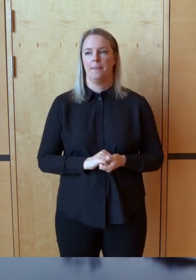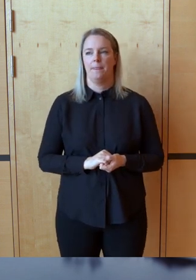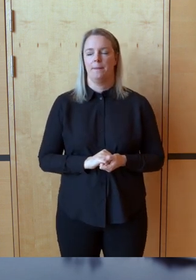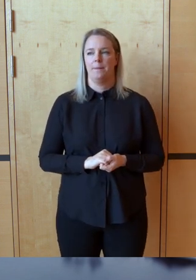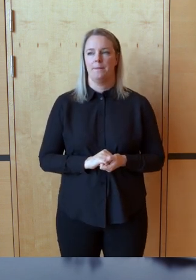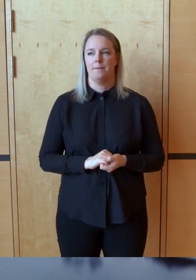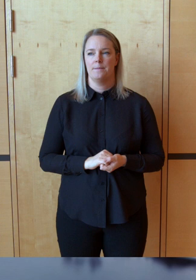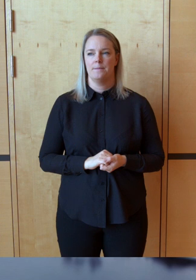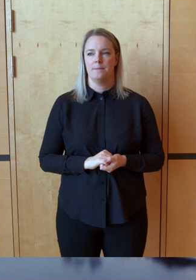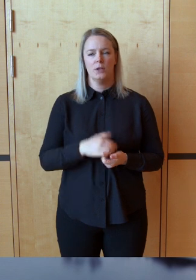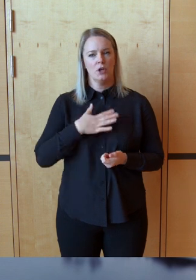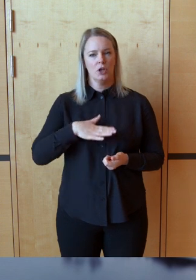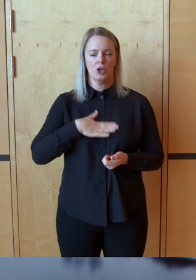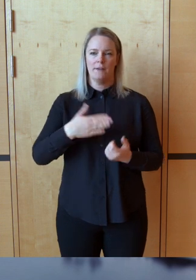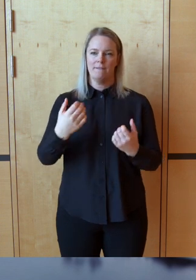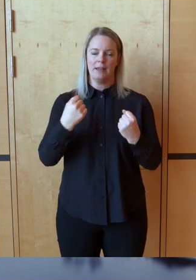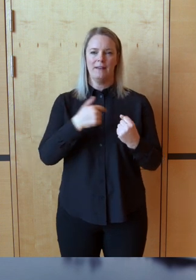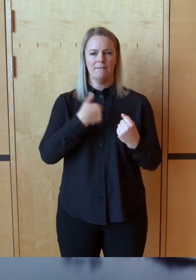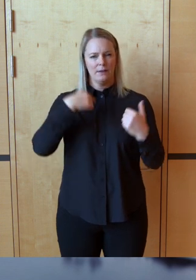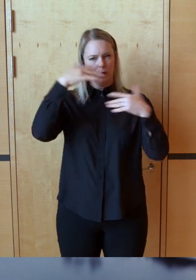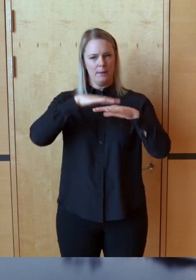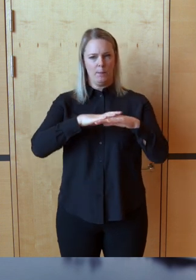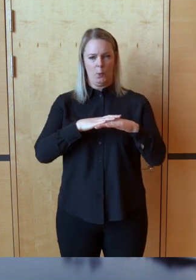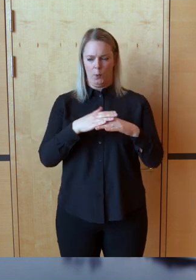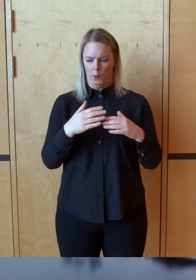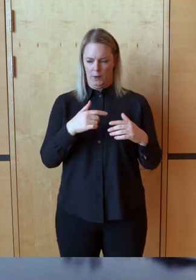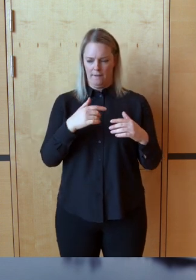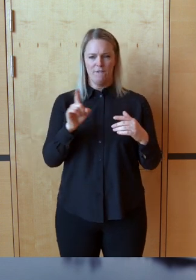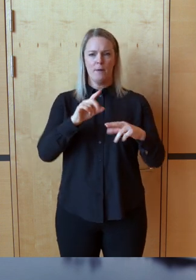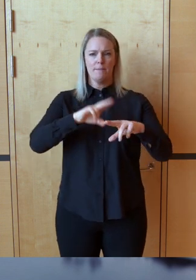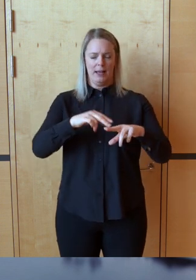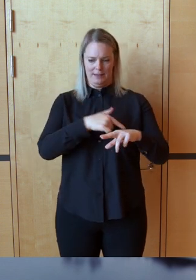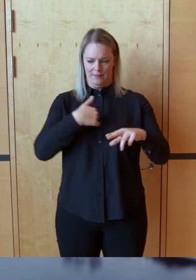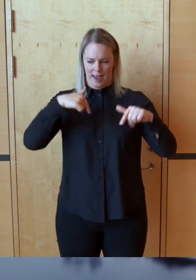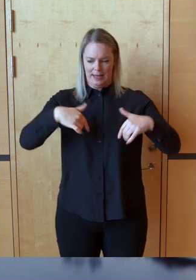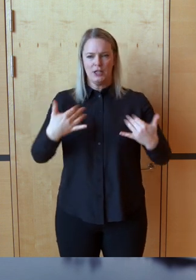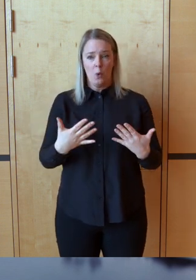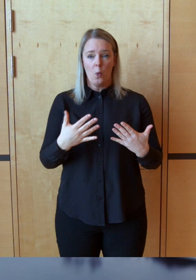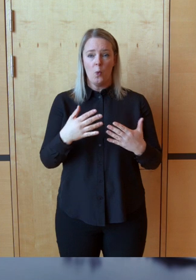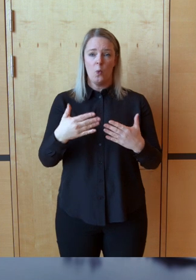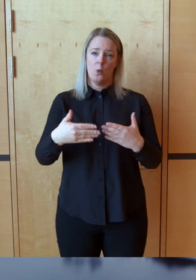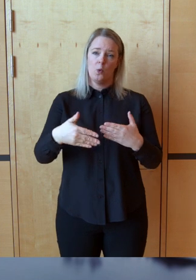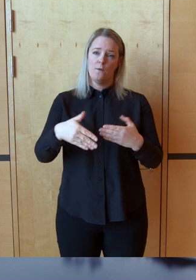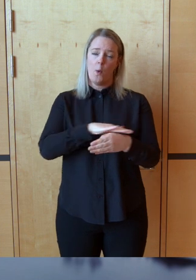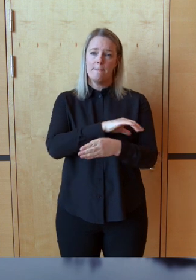Jag tycker det är jätteviktigt att fundera i var sitt vi fullmäktige bricka ska Vart ska vi ta Funderar vart lägg dig